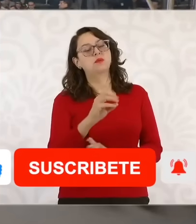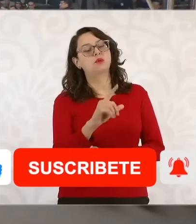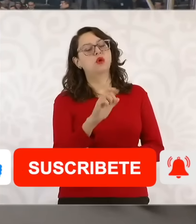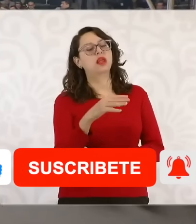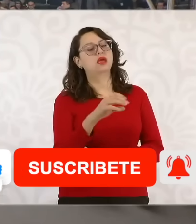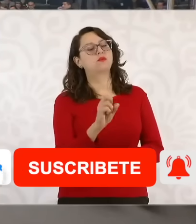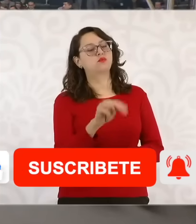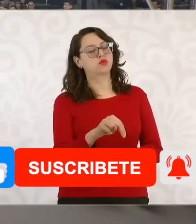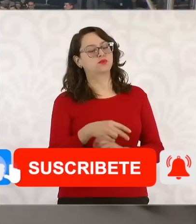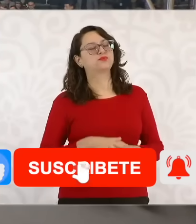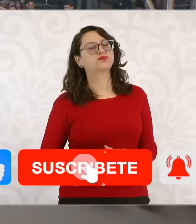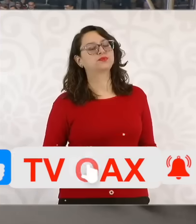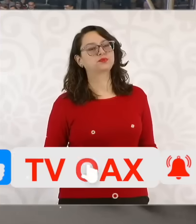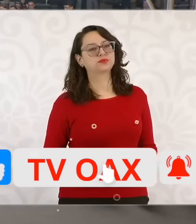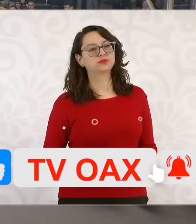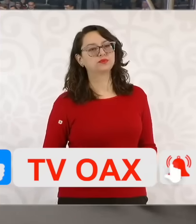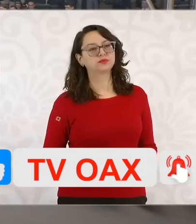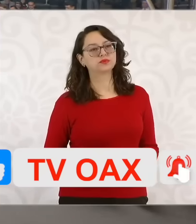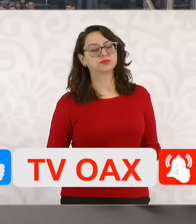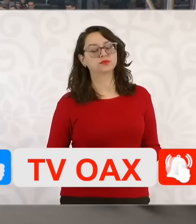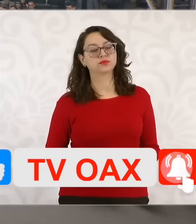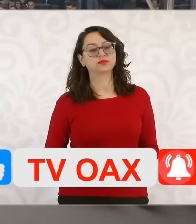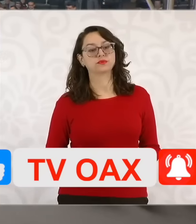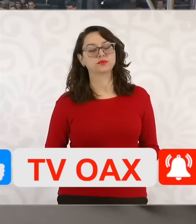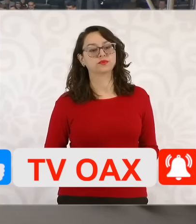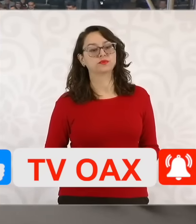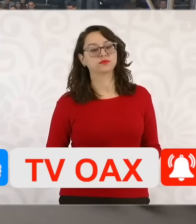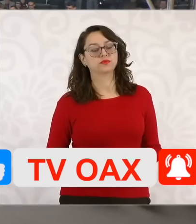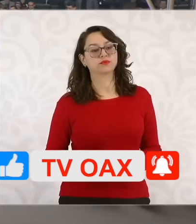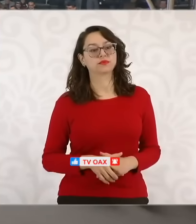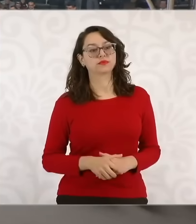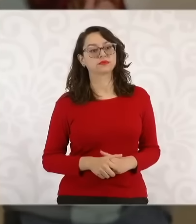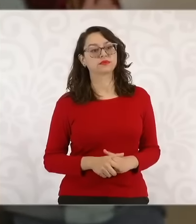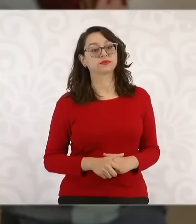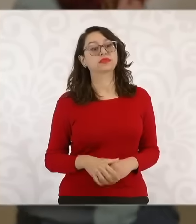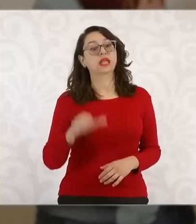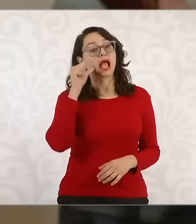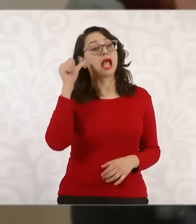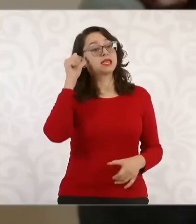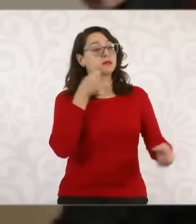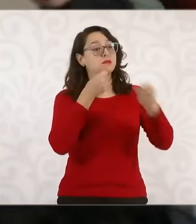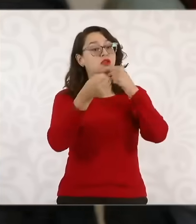eh pues preguntarle sobre unas declaraciones que dio ayer el periodista Ciro Gómez Leiva,